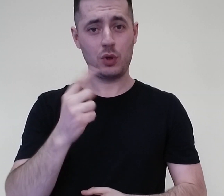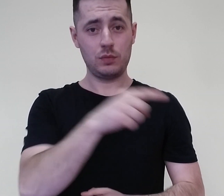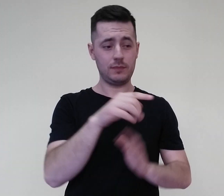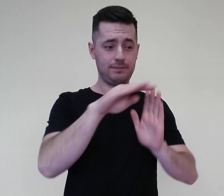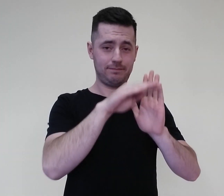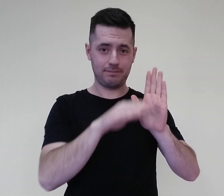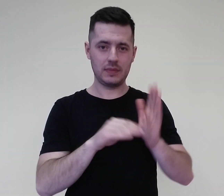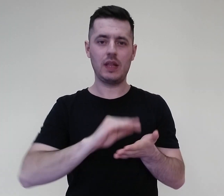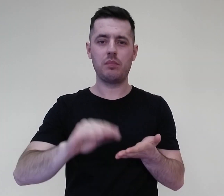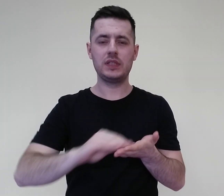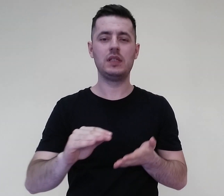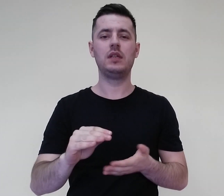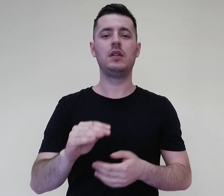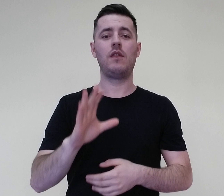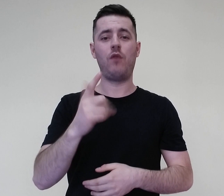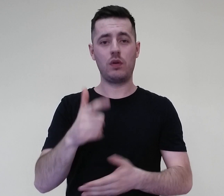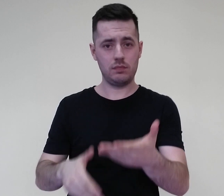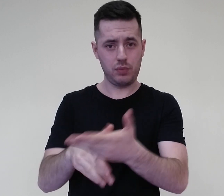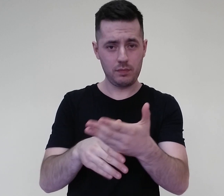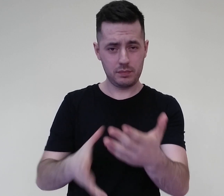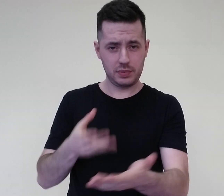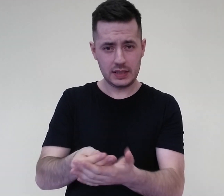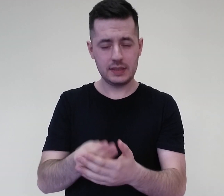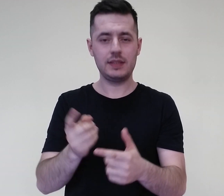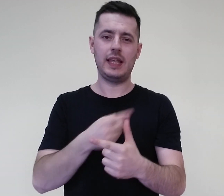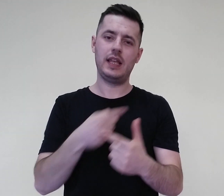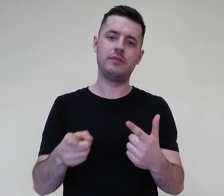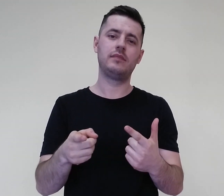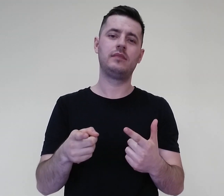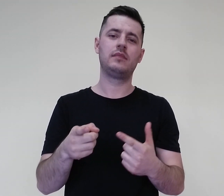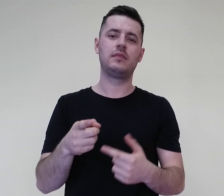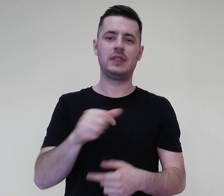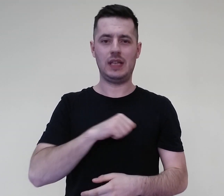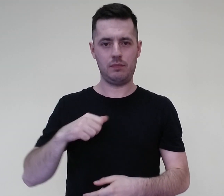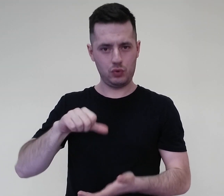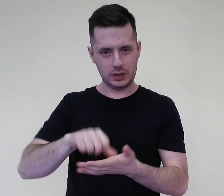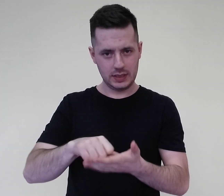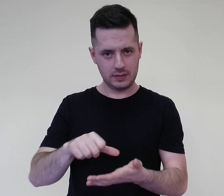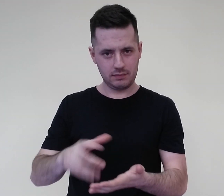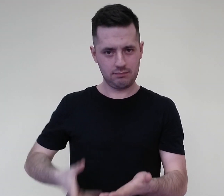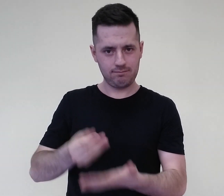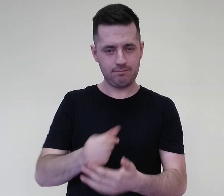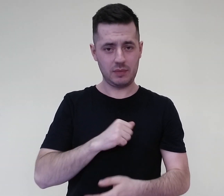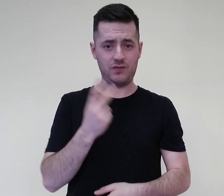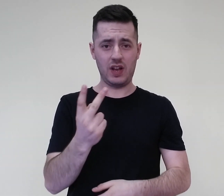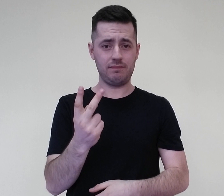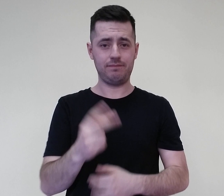Там в Положении форума написано, что дорогу до места назначения оплачивает региональное отделение ВОГ или сами своими средствами.